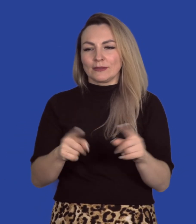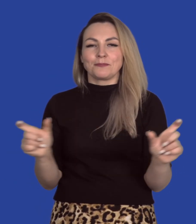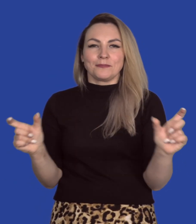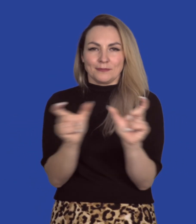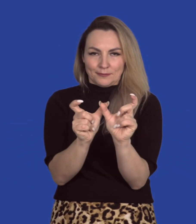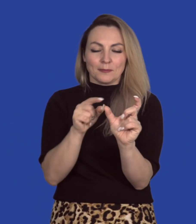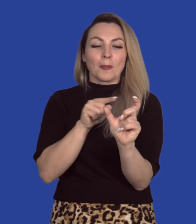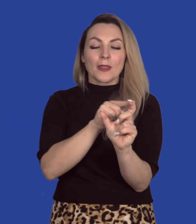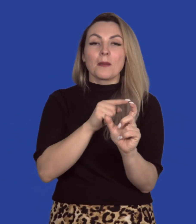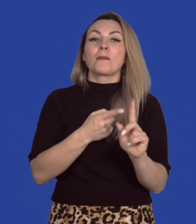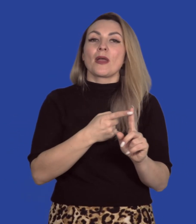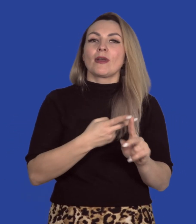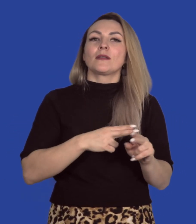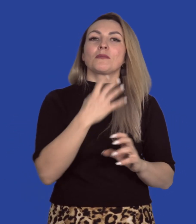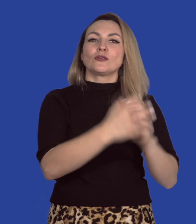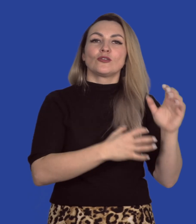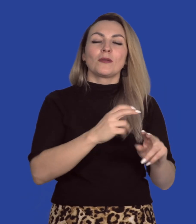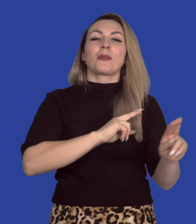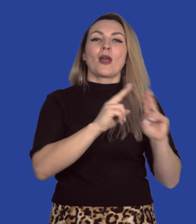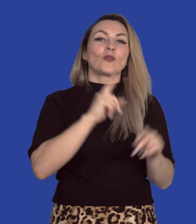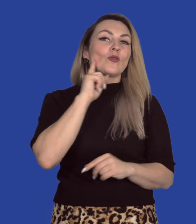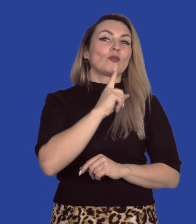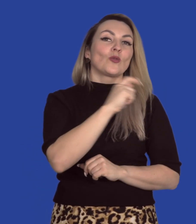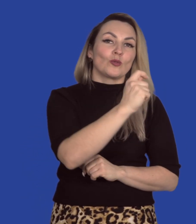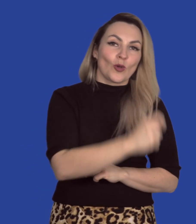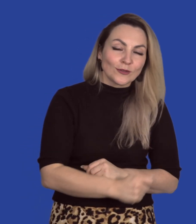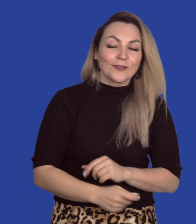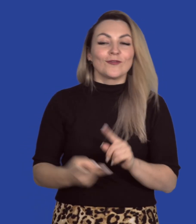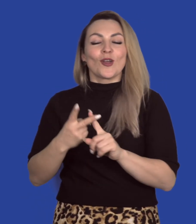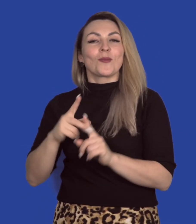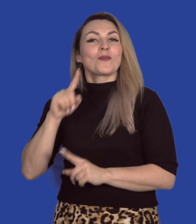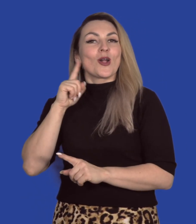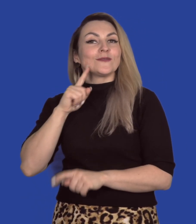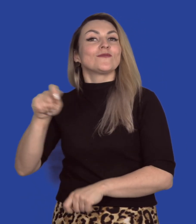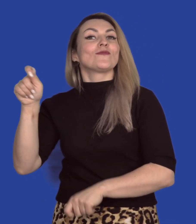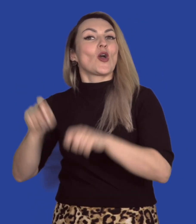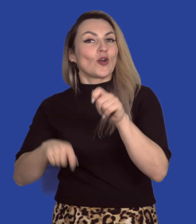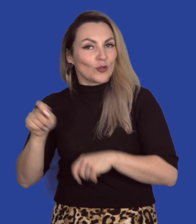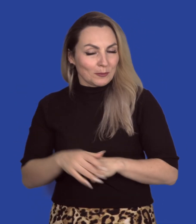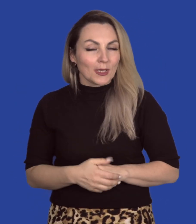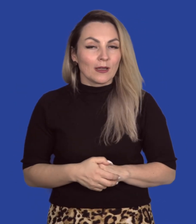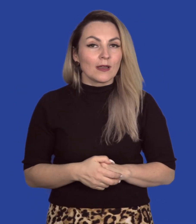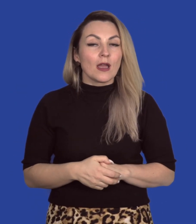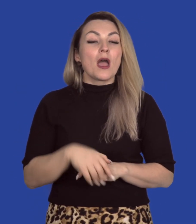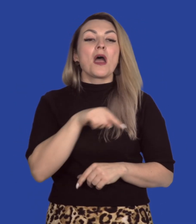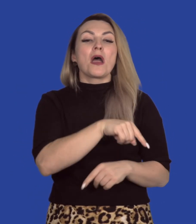Международный пленэр глухих художников и Молодежный форум.